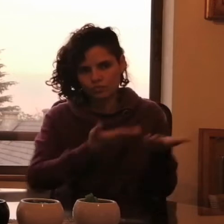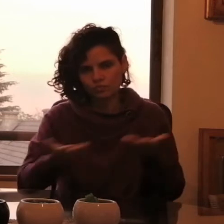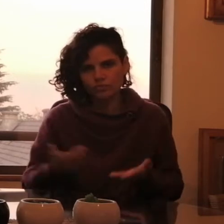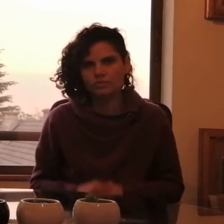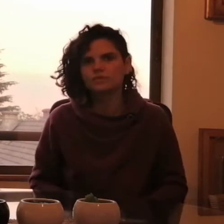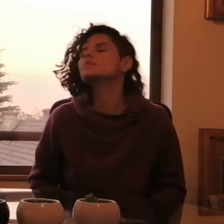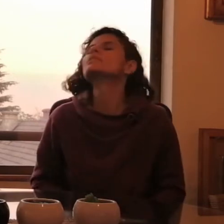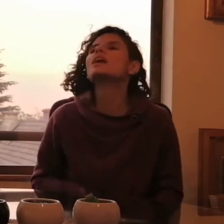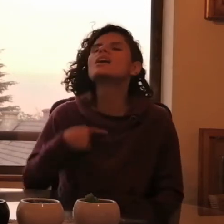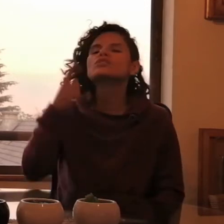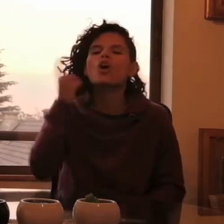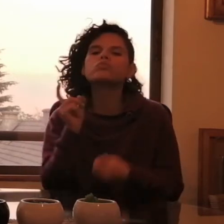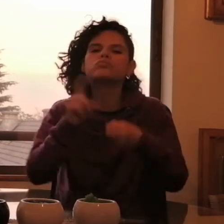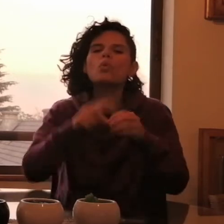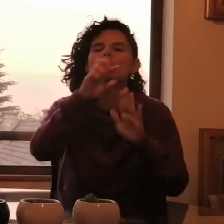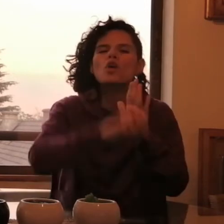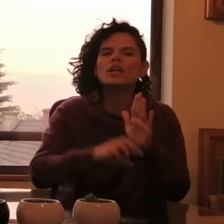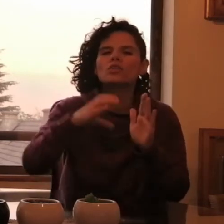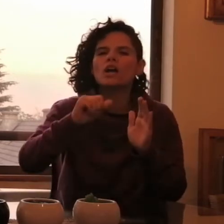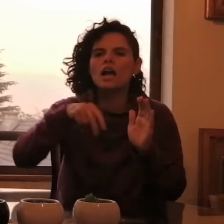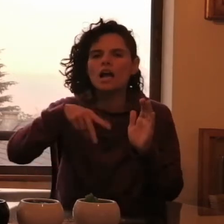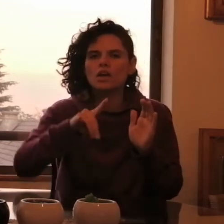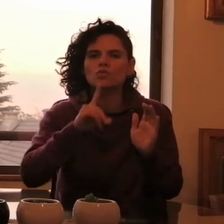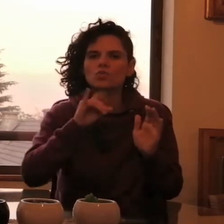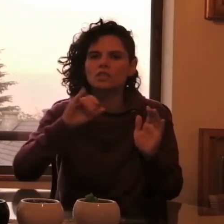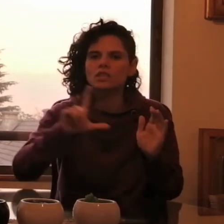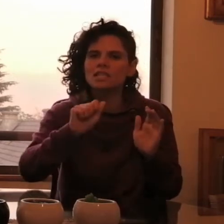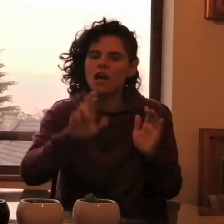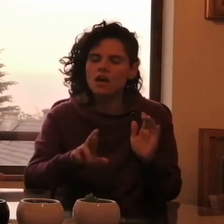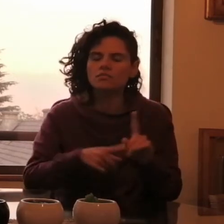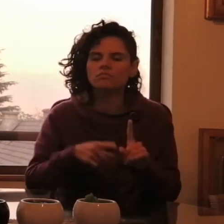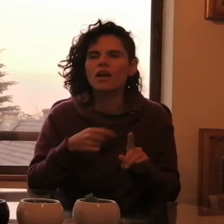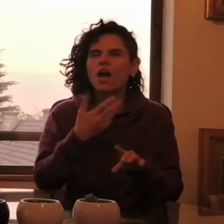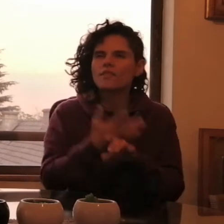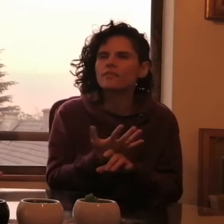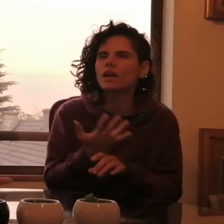Canutillar que era un grupo que éramos como cinco personas o sea unos 5 hombres y yo